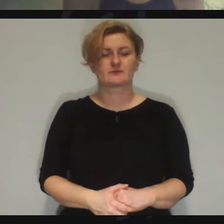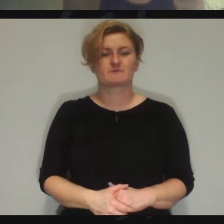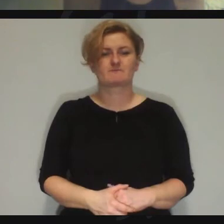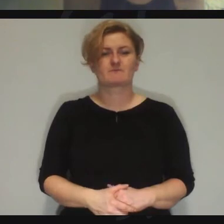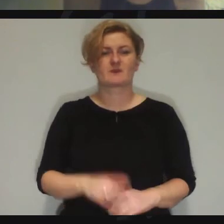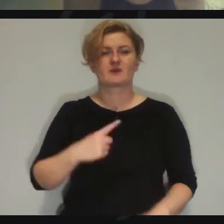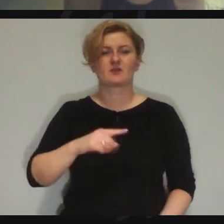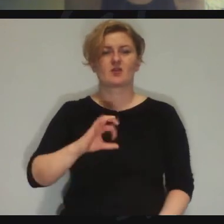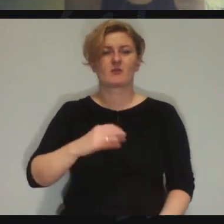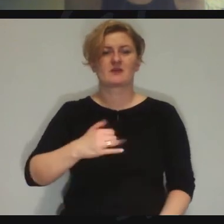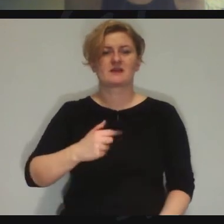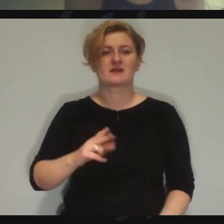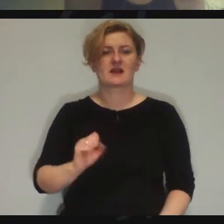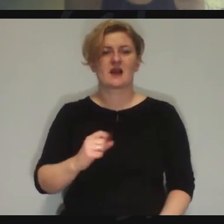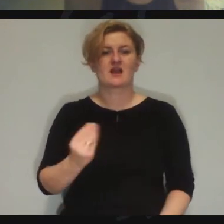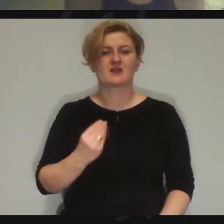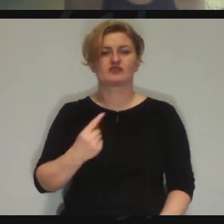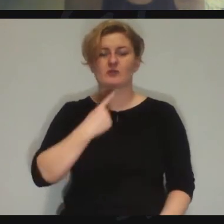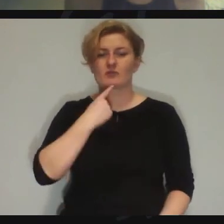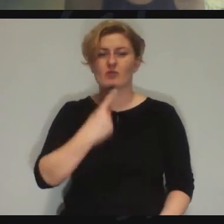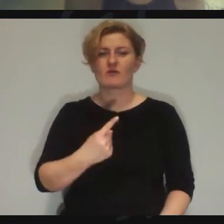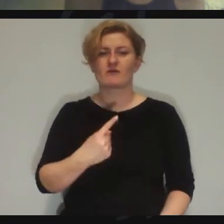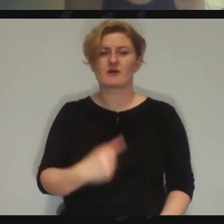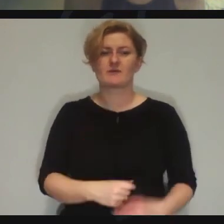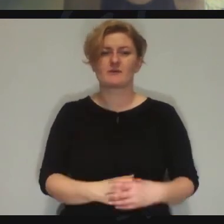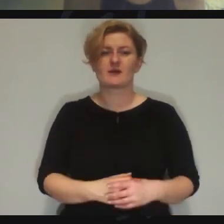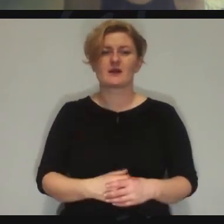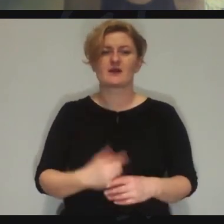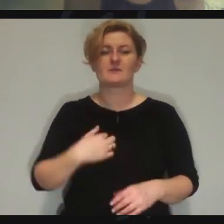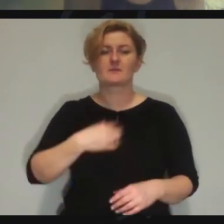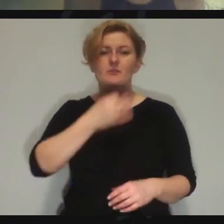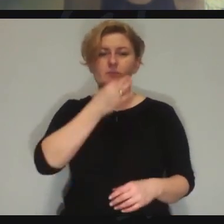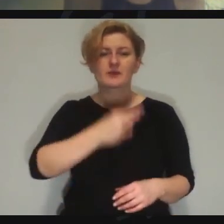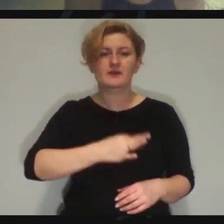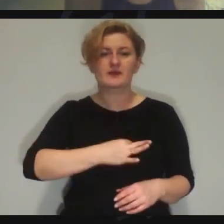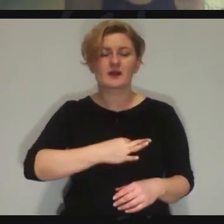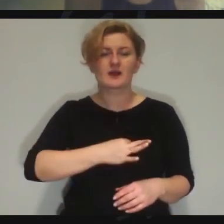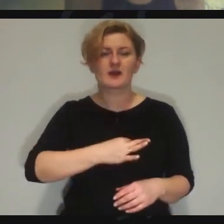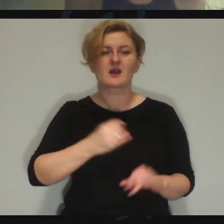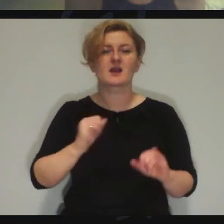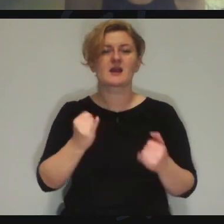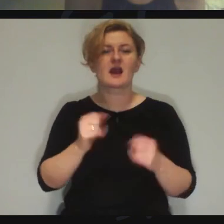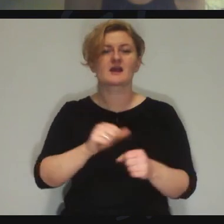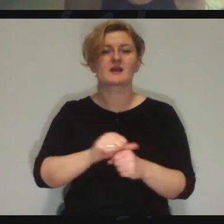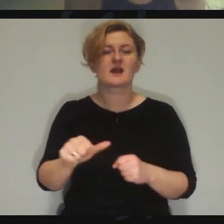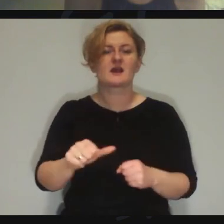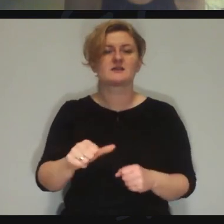Ania: Dodam jeszcze jedno słowo. Zapytałaś o to, jak to jest, że w naszym ośrodku ten cyrk funkcjonuje.